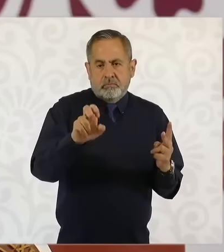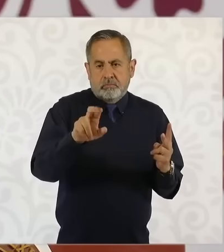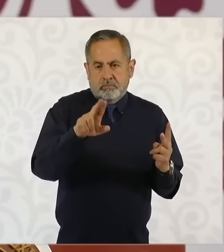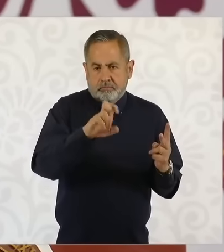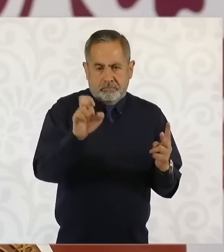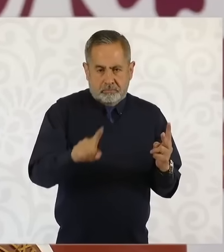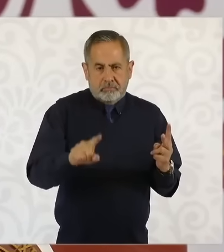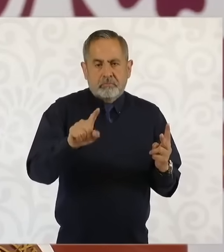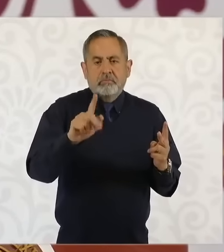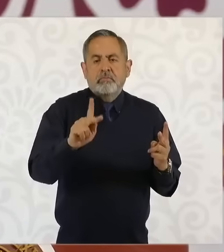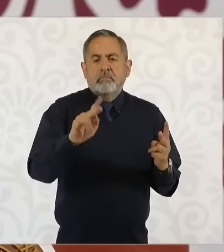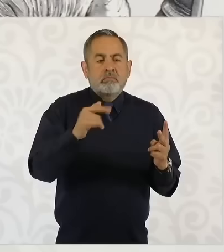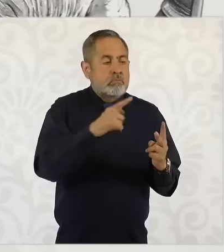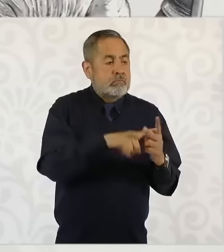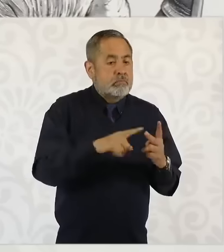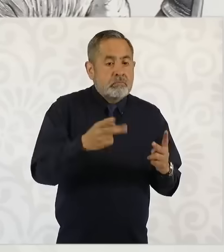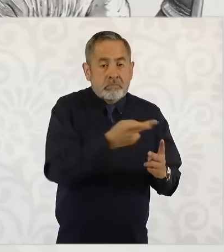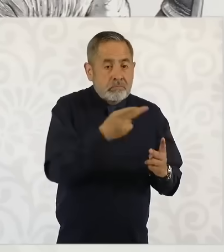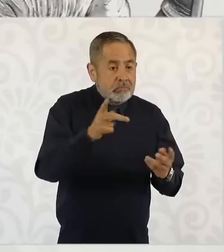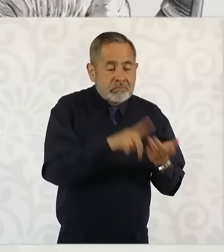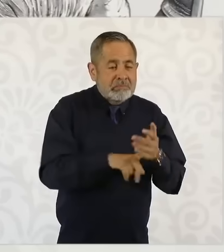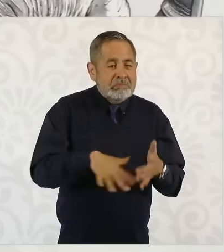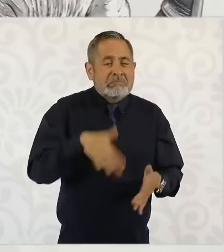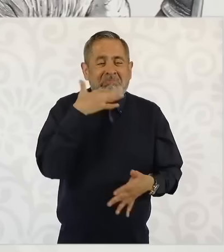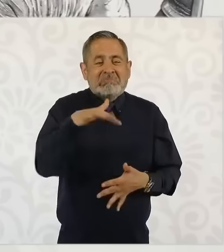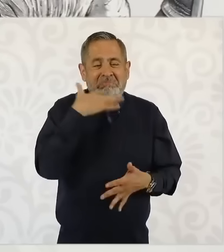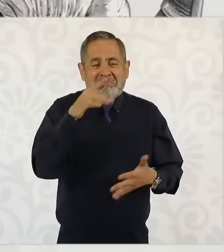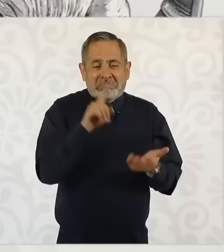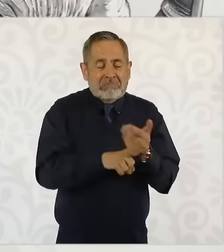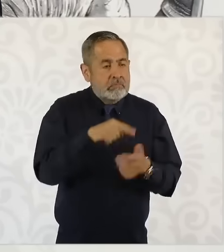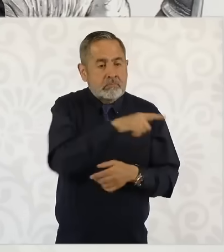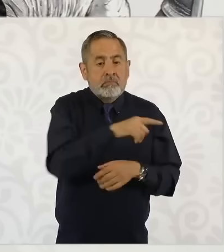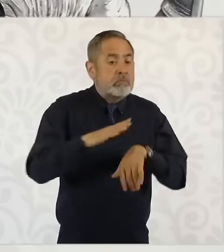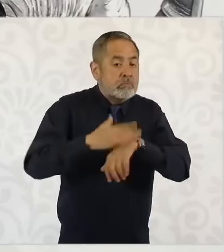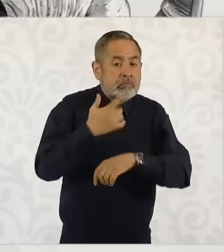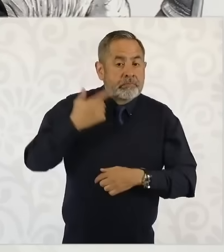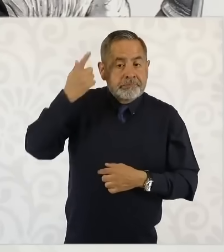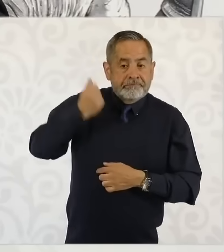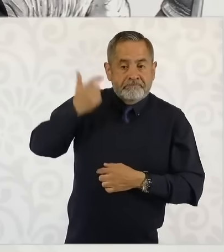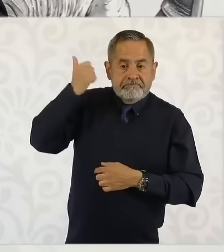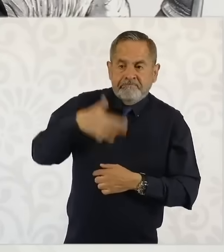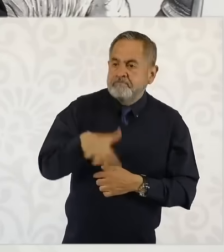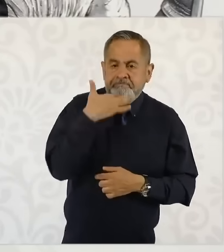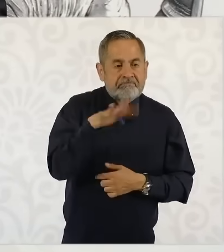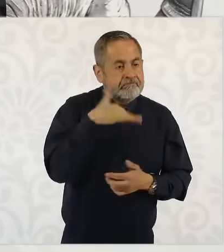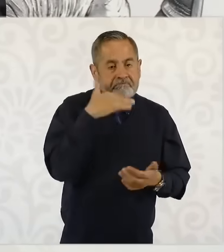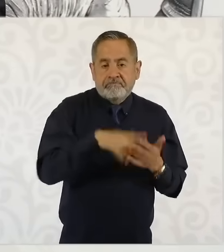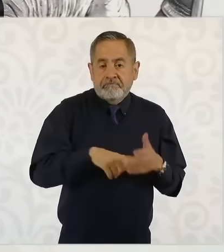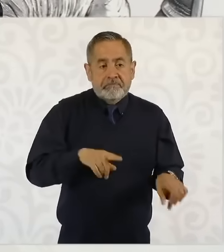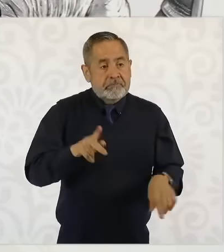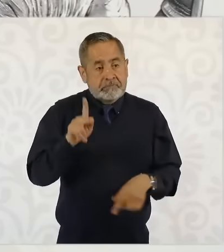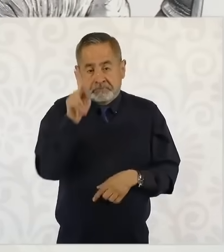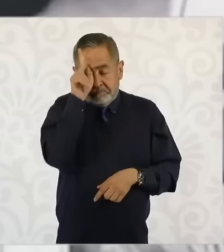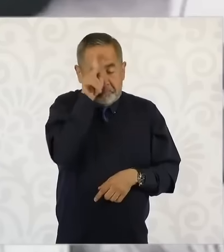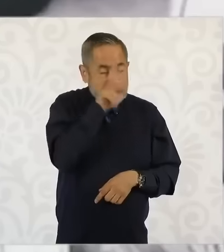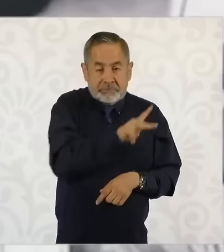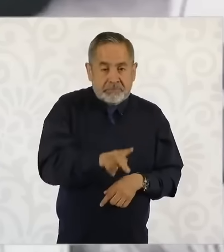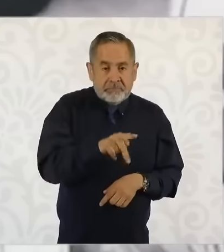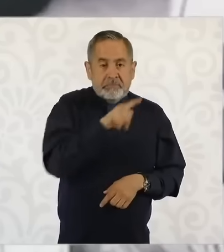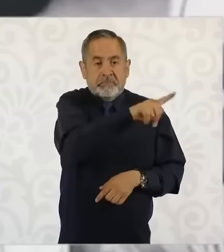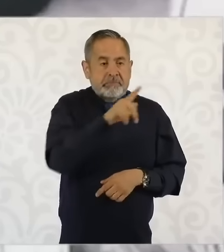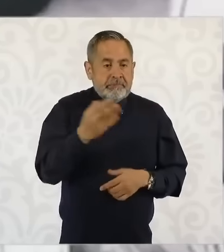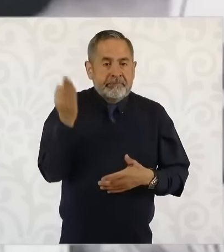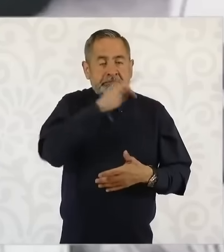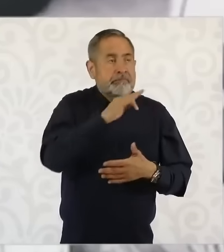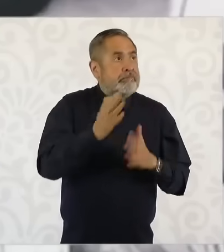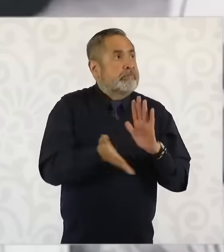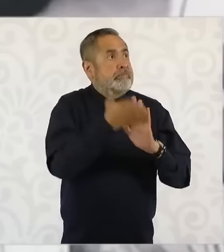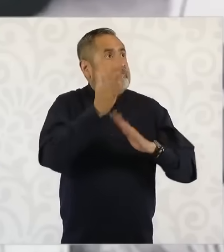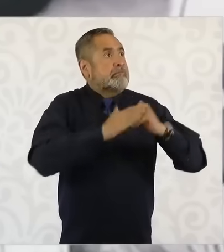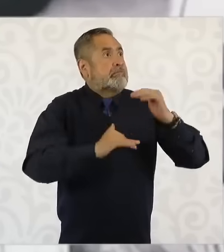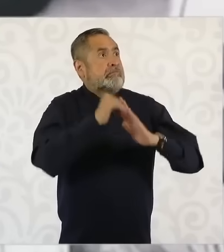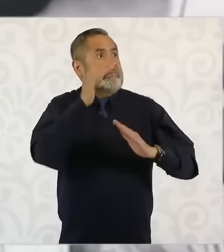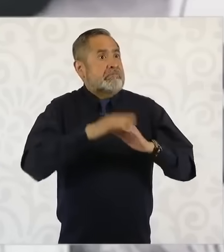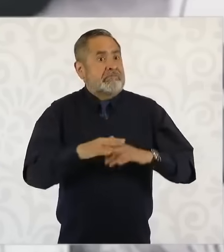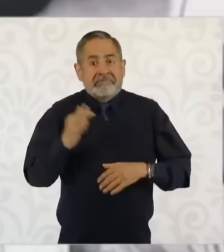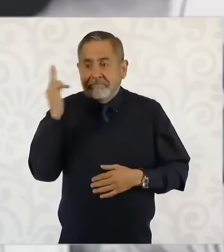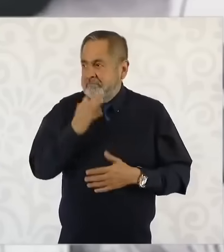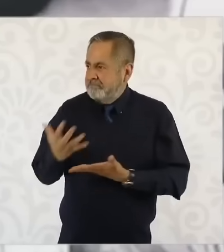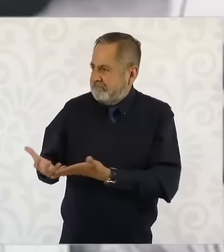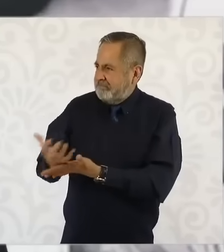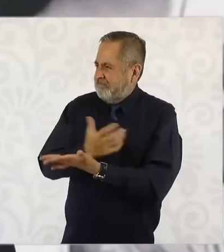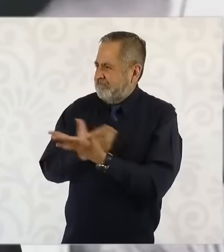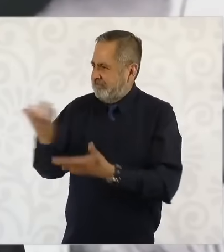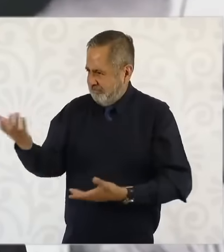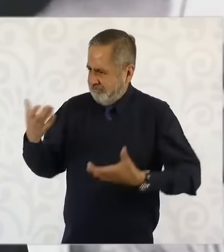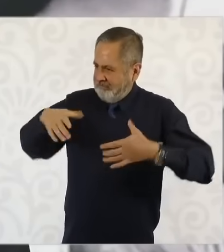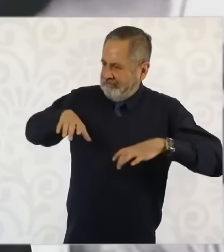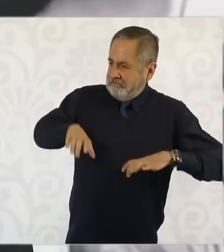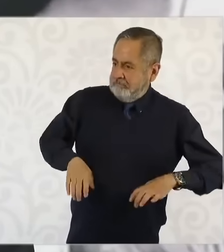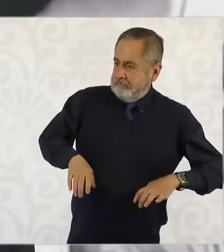en el sistema de prisiones se cometieron una serie de falsas este obras ganaron mucho dinero ahí en